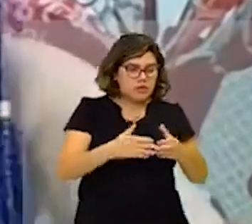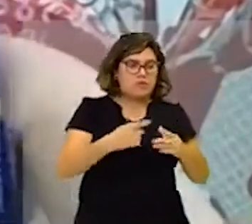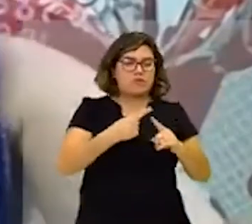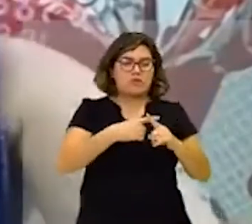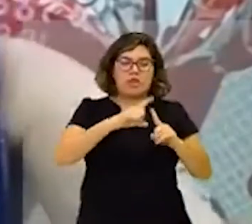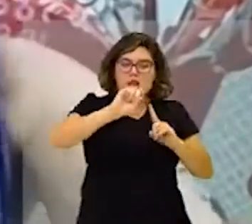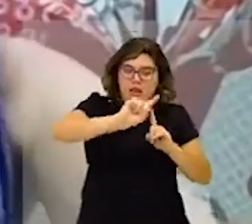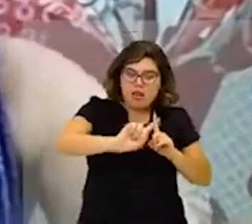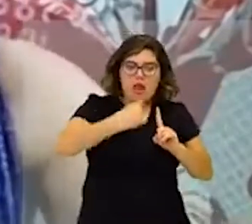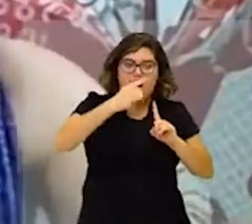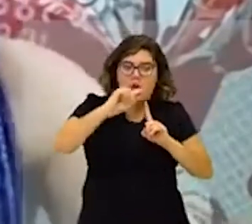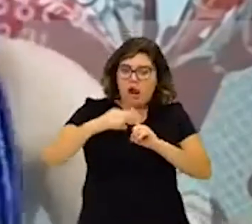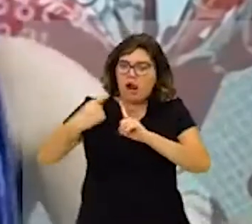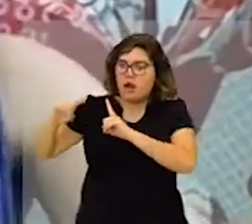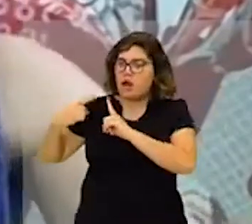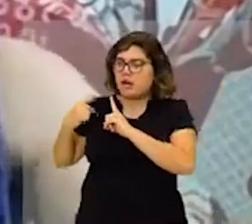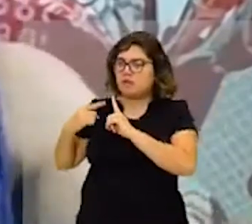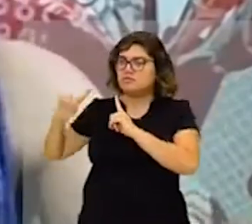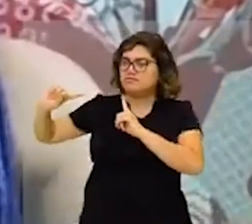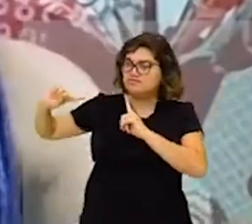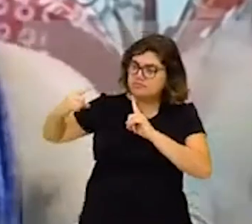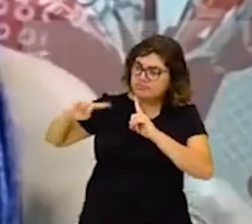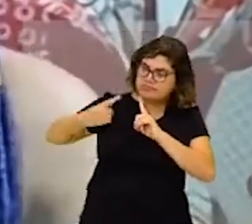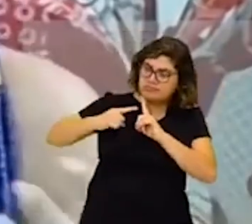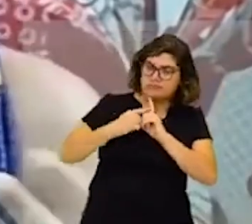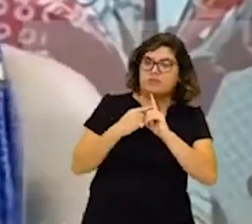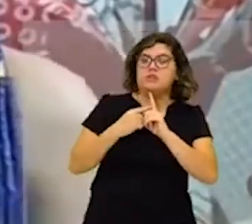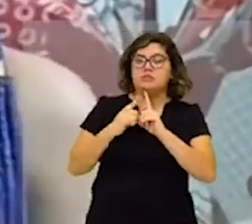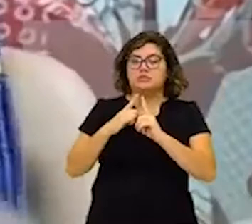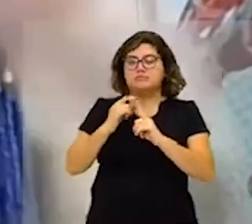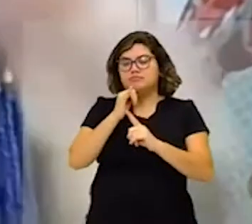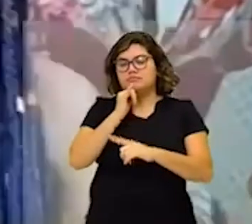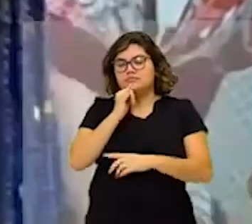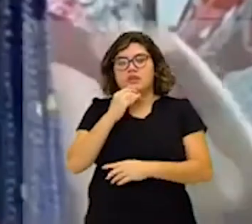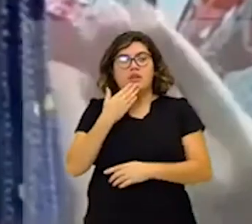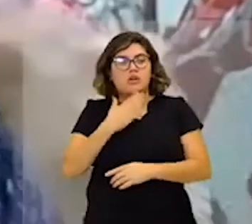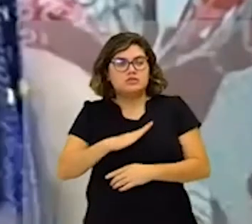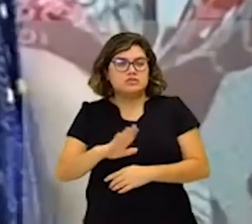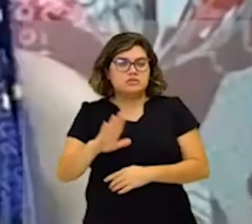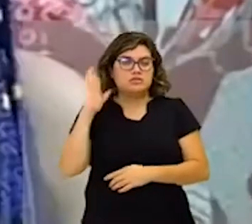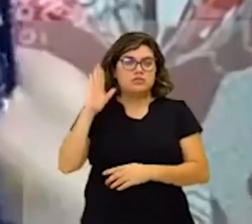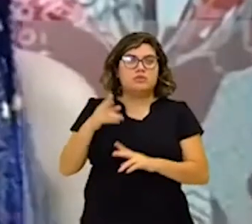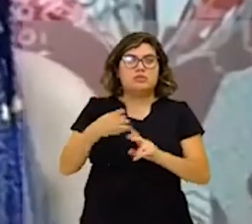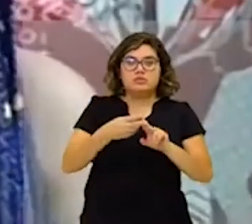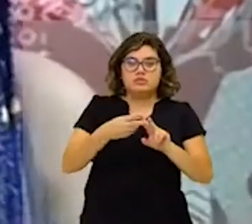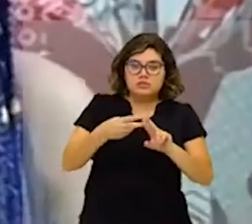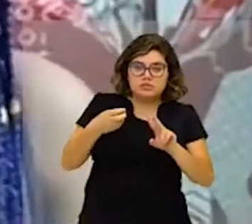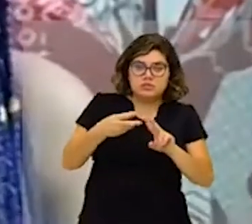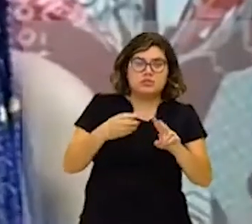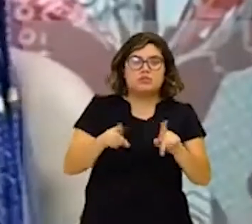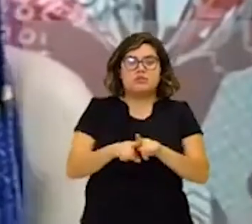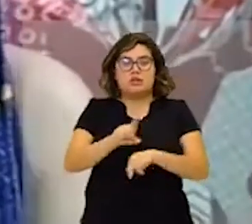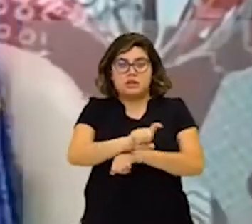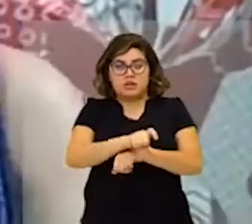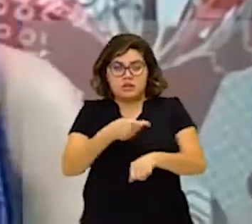ponto que a própria questão de candidaturas é de indígenas e quilombolas que tem que enfrentar além